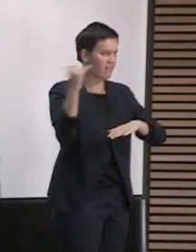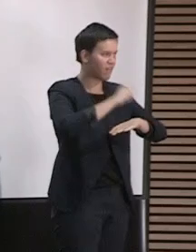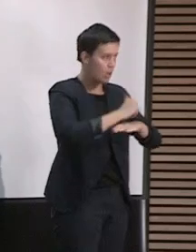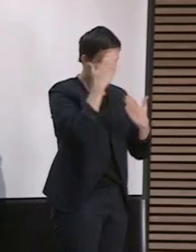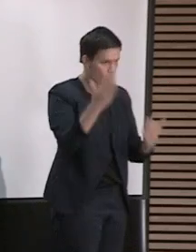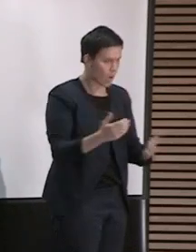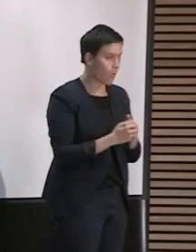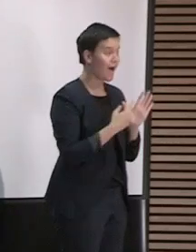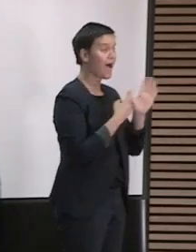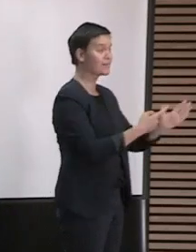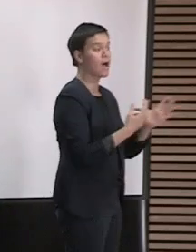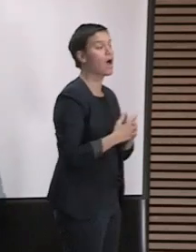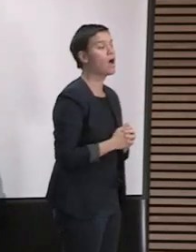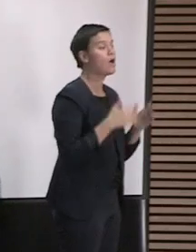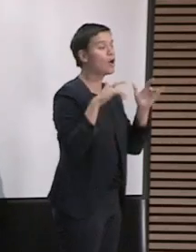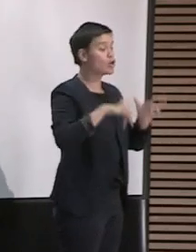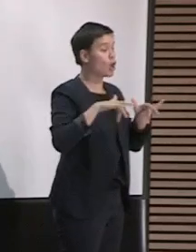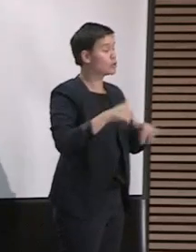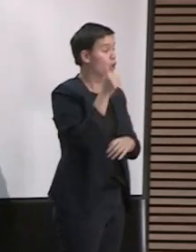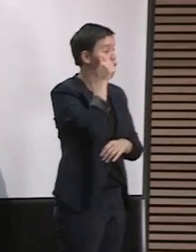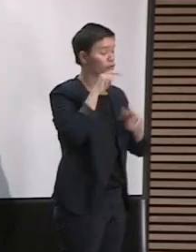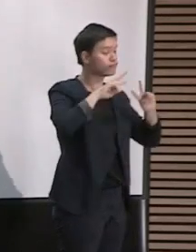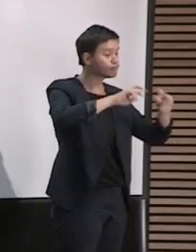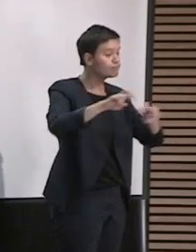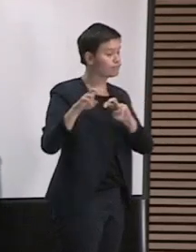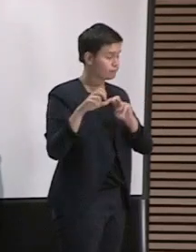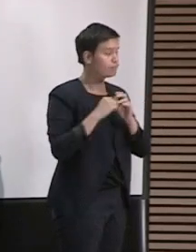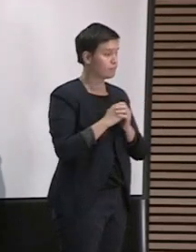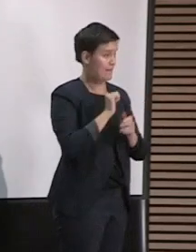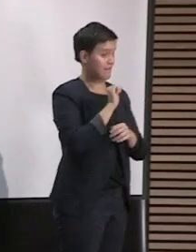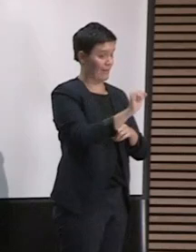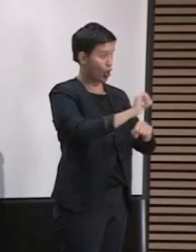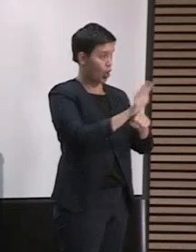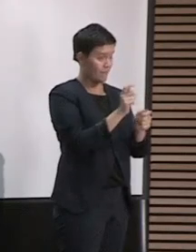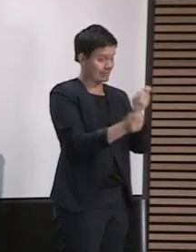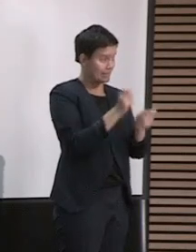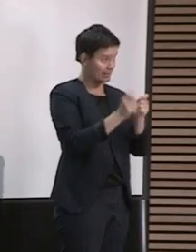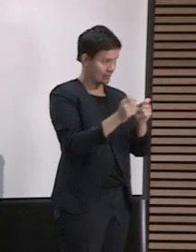rerenga, tera ranei e whitu nga waahanga motuhake ... GRANT Titiro, kaore maatau e korero mo tenei whi i roto